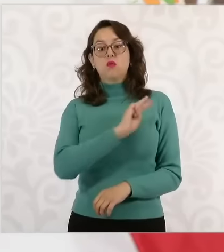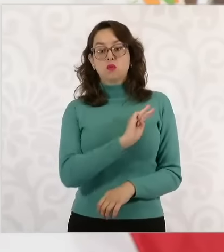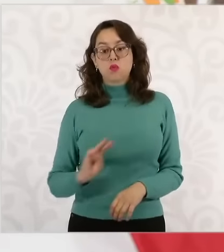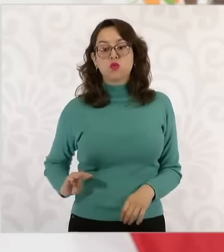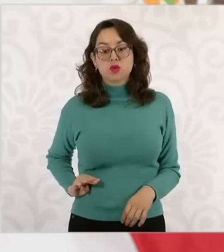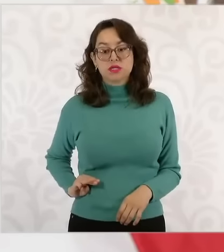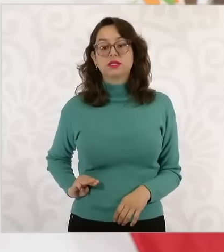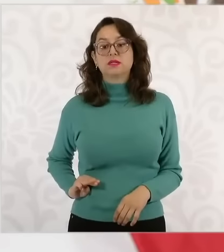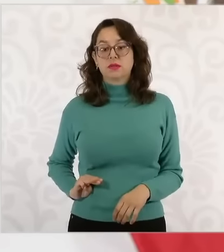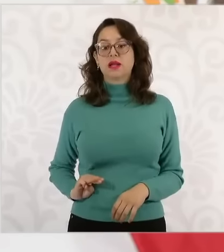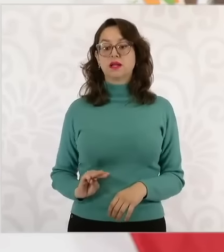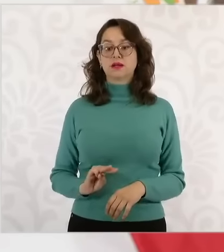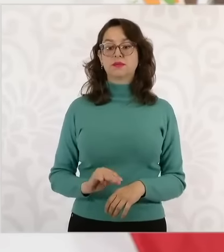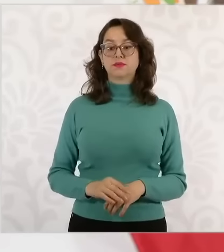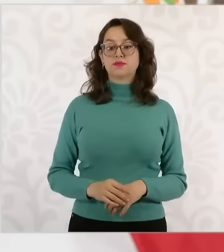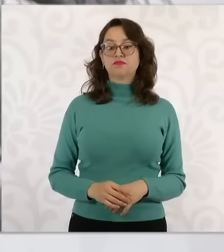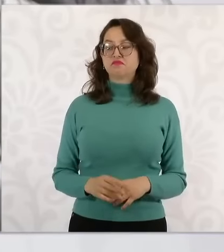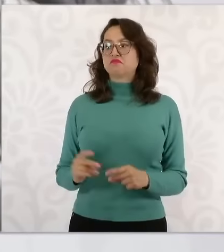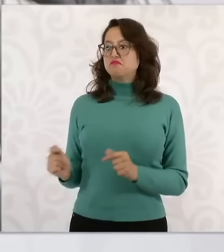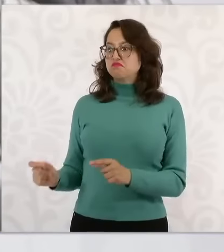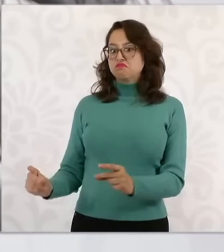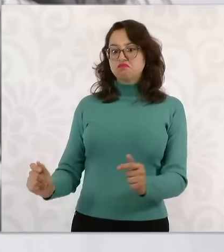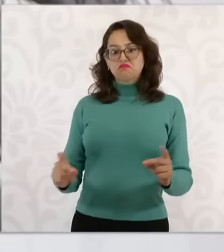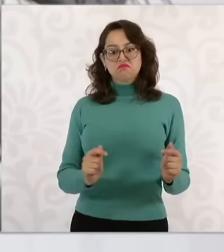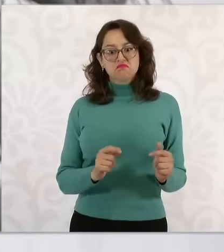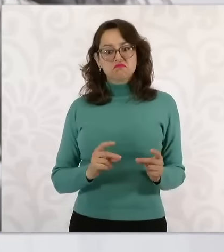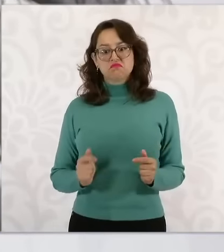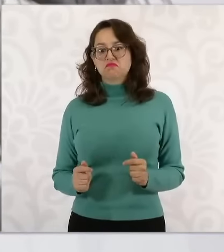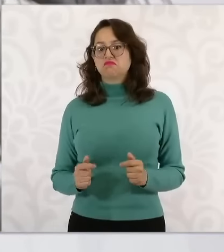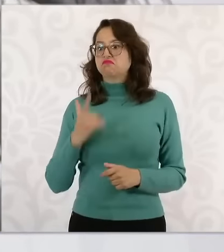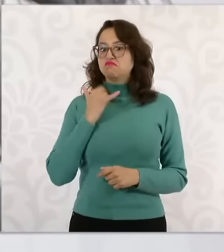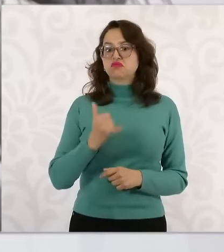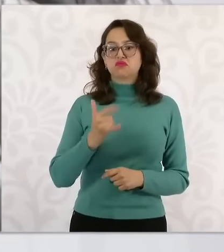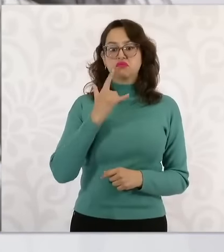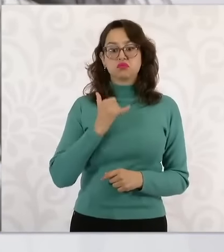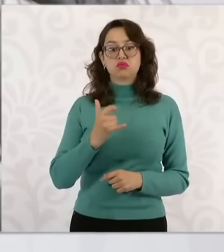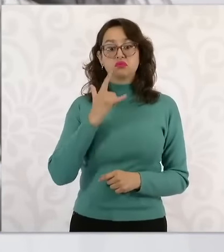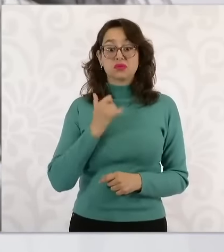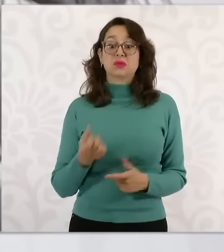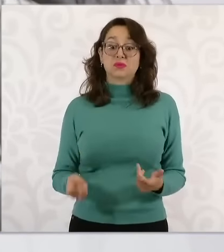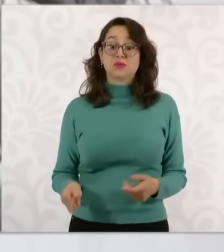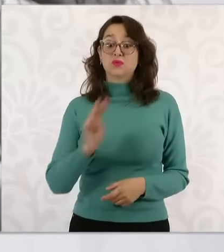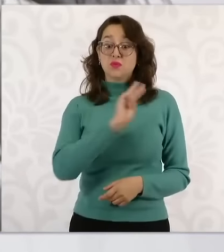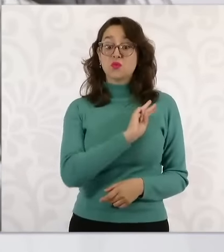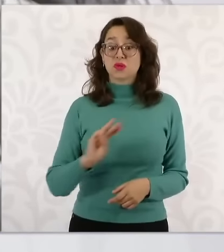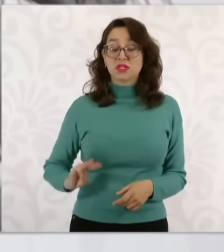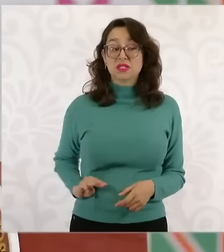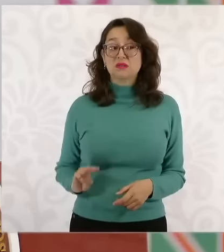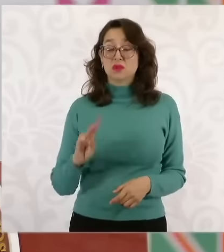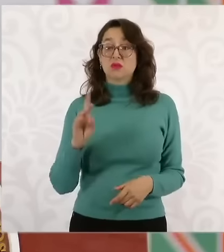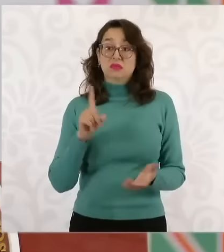muchos casos, en otros casos los municipales con muchos reclamos eh y en otros también acompañando